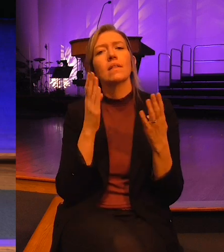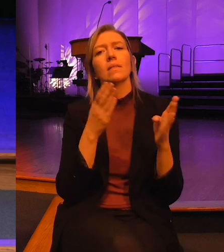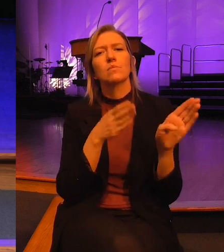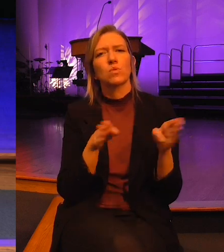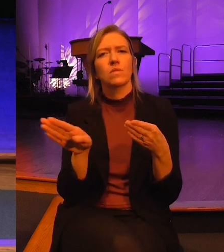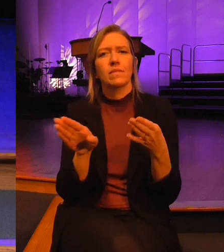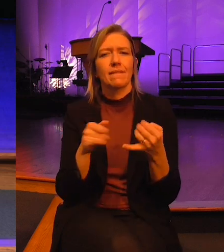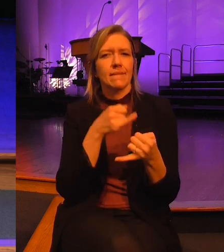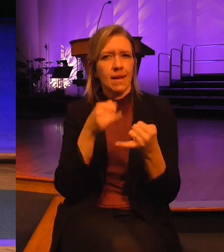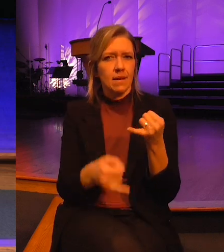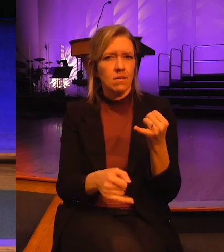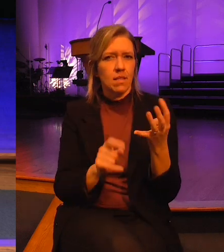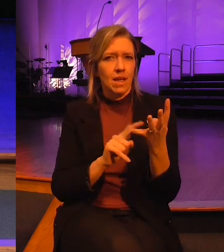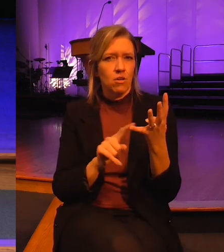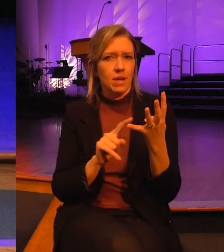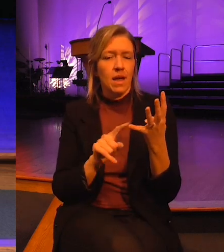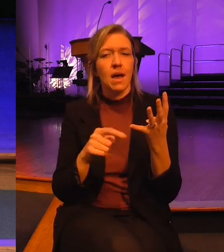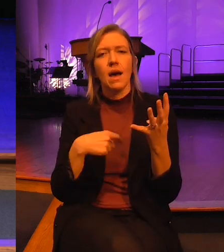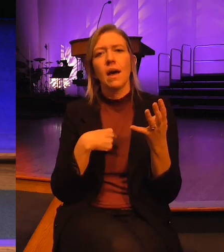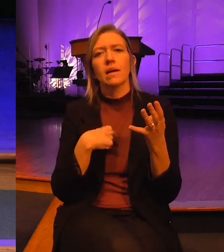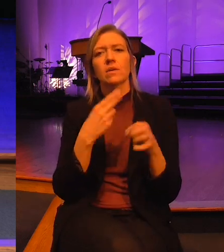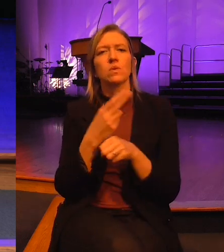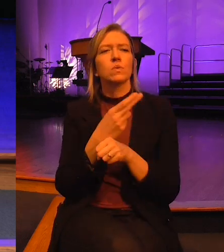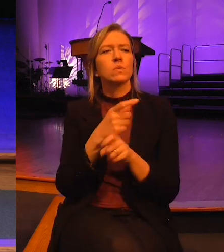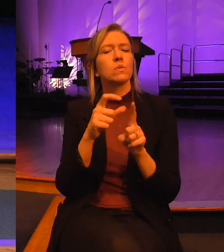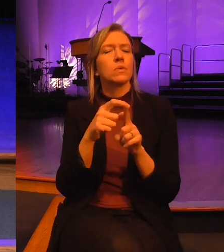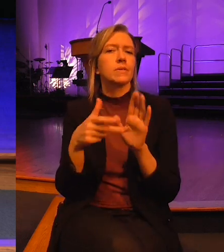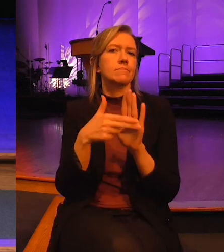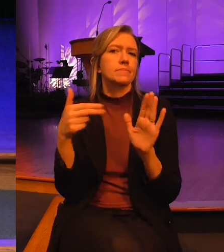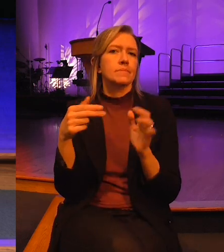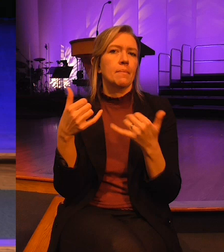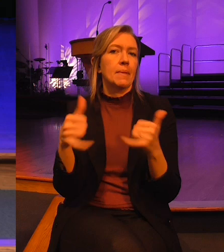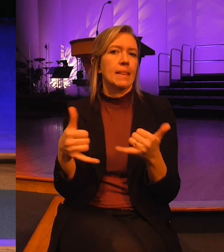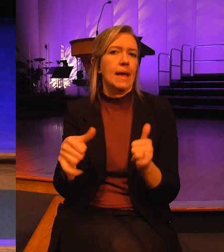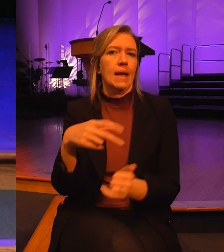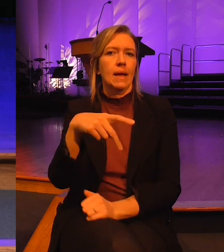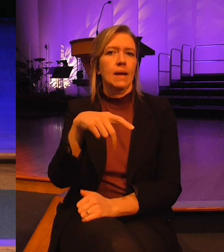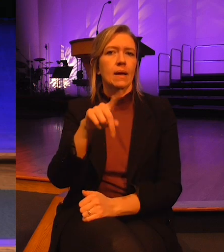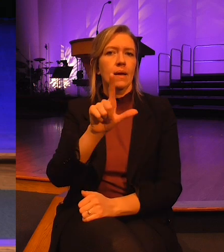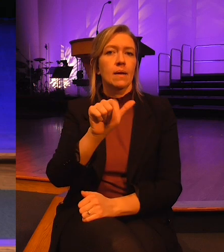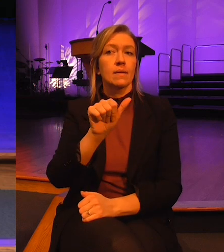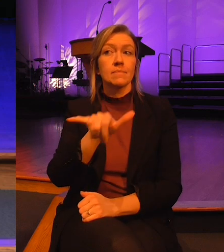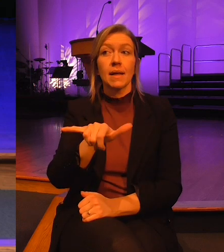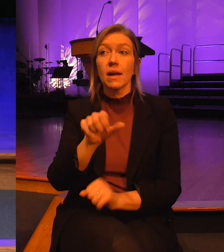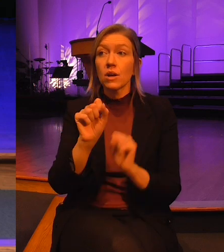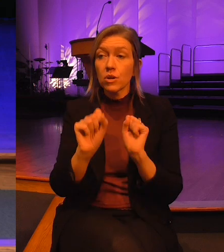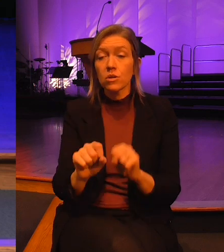que he titulado jugar, podría ser algo más para ti, viajar,